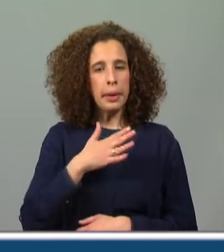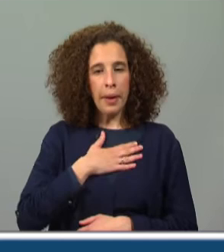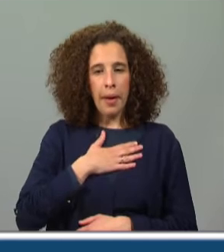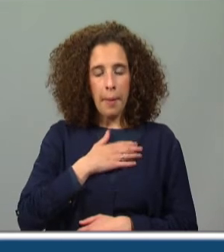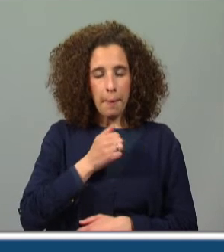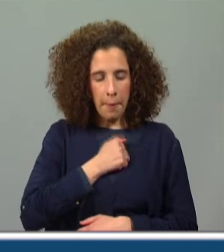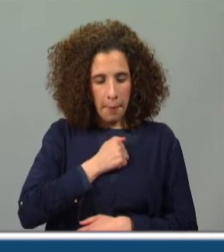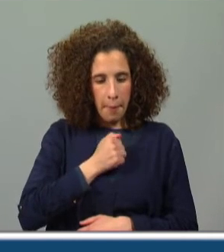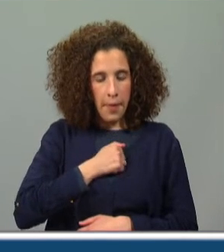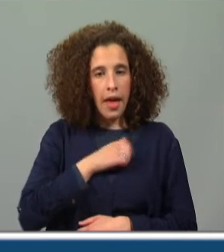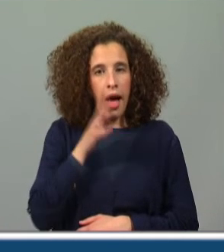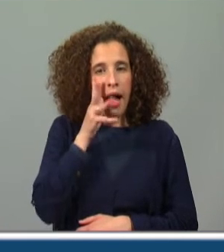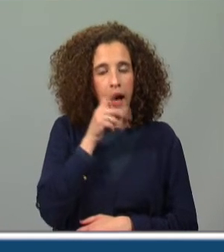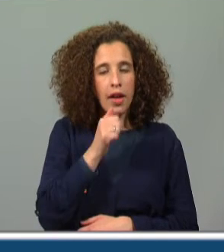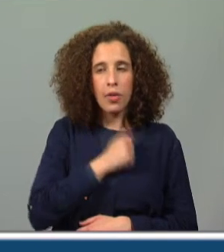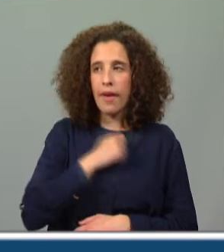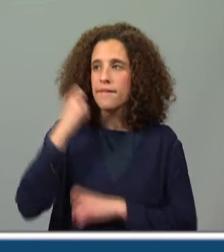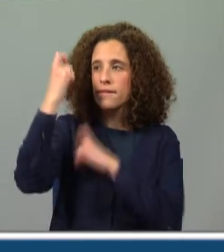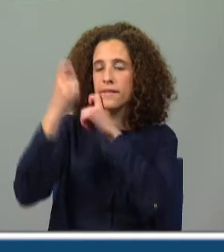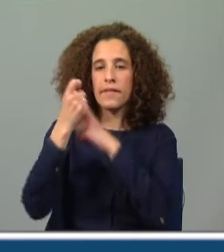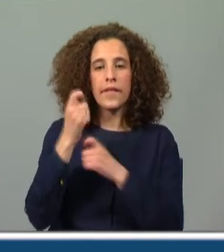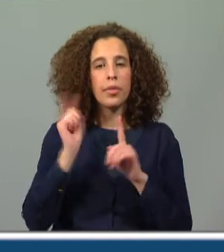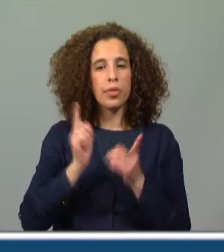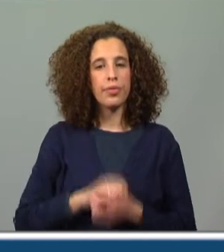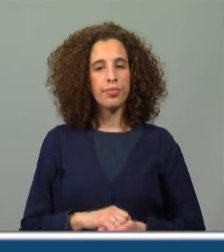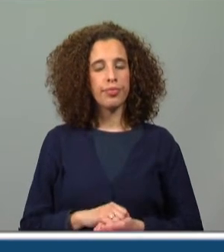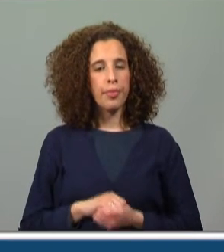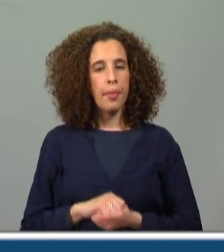quente meu coração pensativo Estamos esperando o uso excessivo de dois 溫暖我深思熟慮的心 我們是期望過度使用兩個